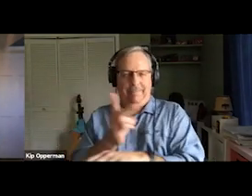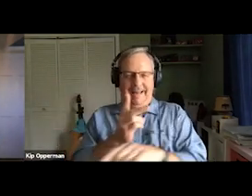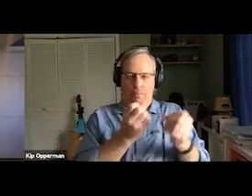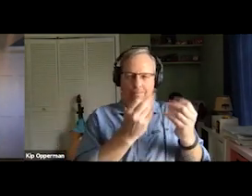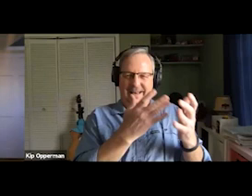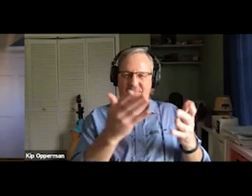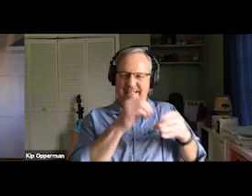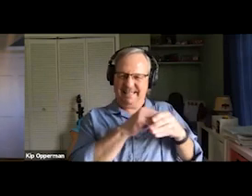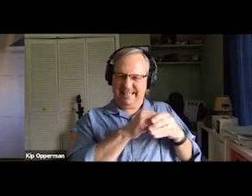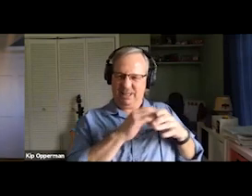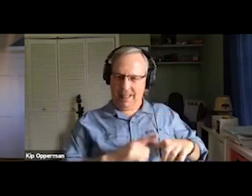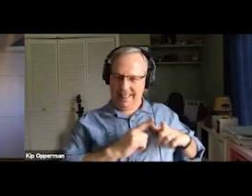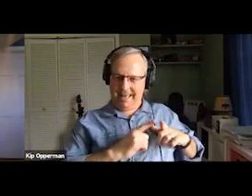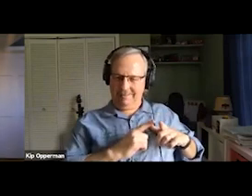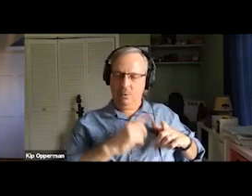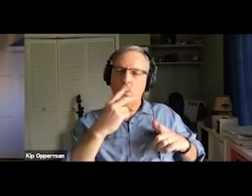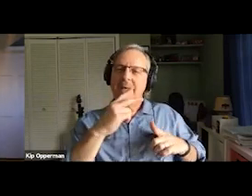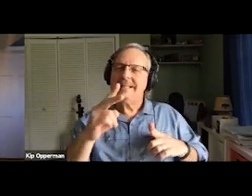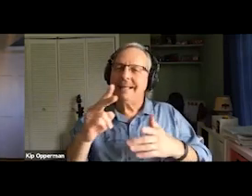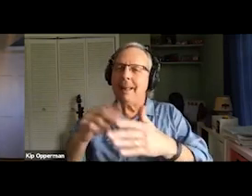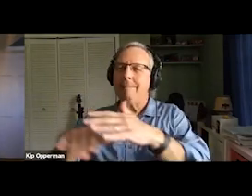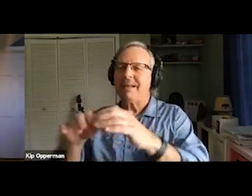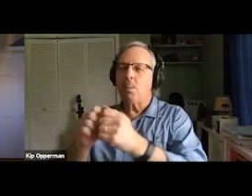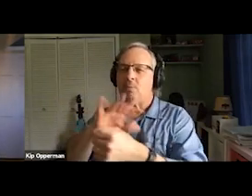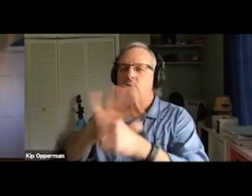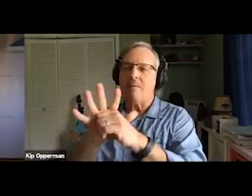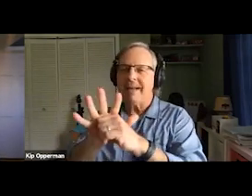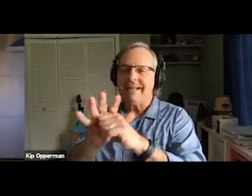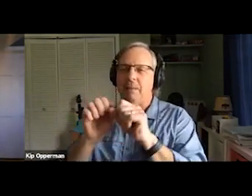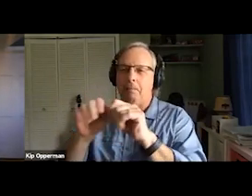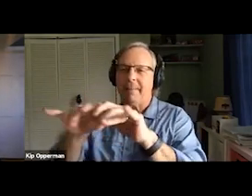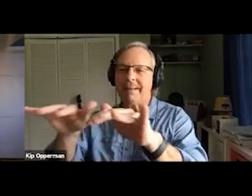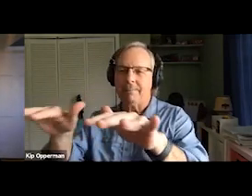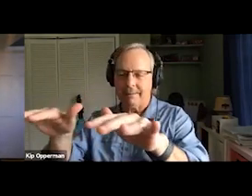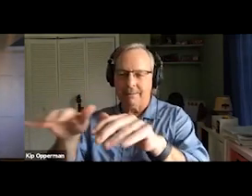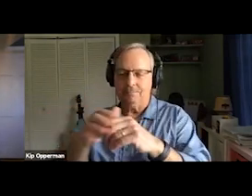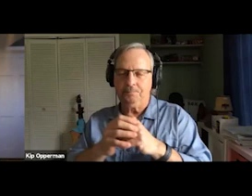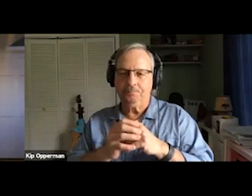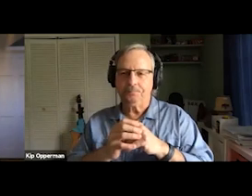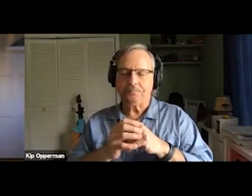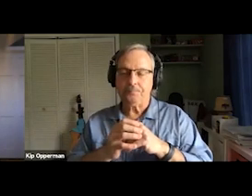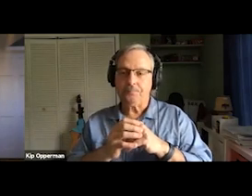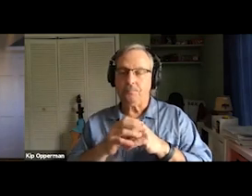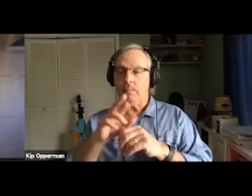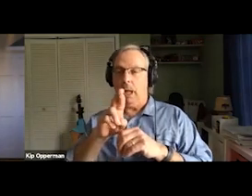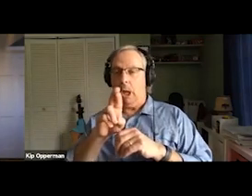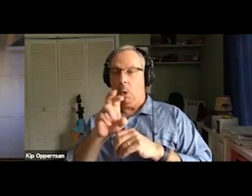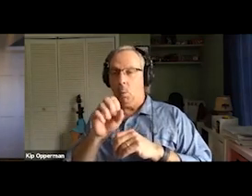pero ciertamente lo hemos visto y lo hemos enfrentado, ciertamente con la pandemia de COVID-19, y esa resiliencia es esa capacidad,